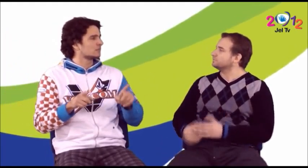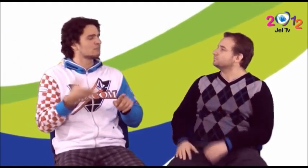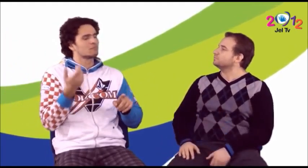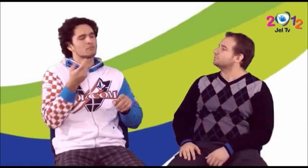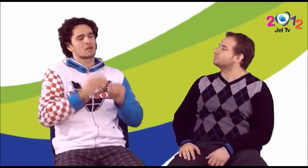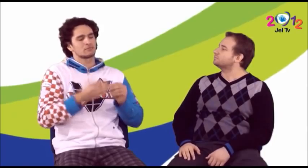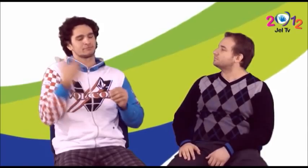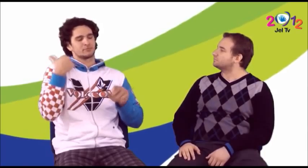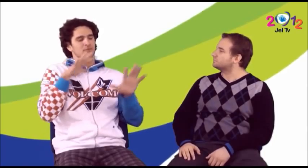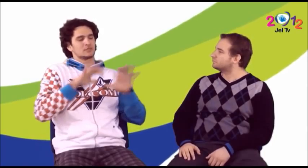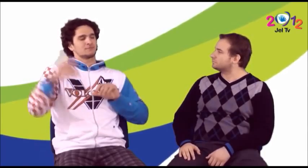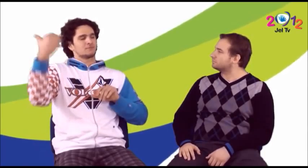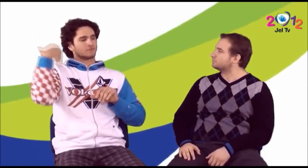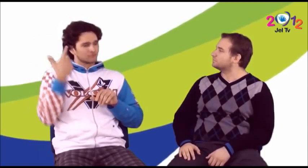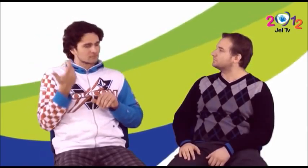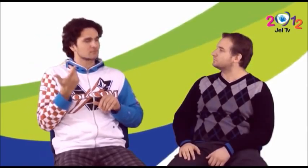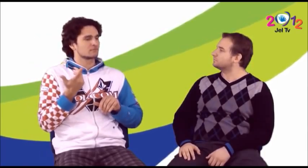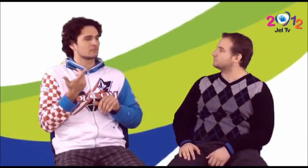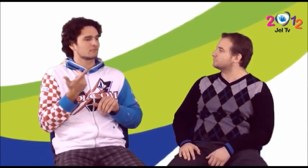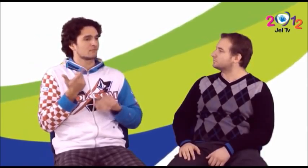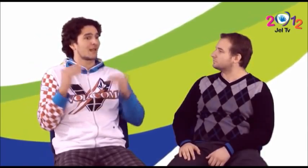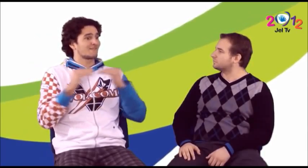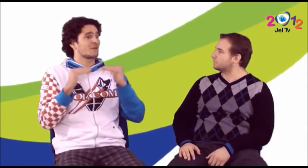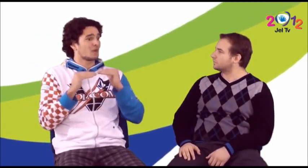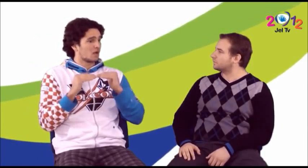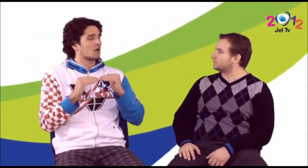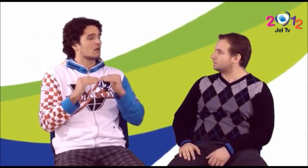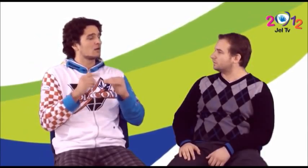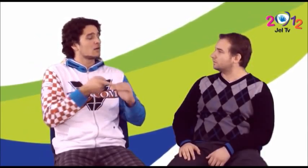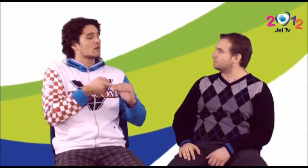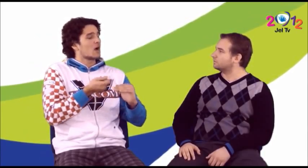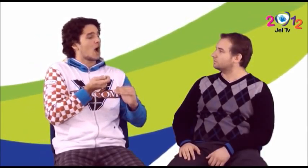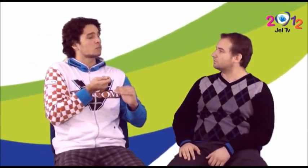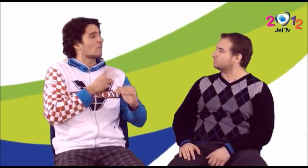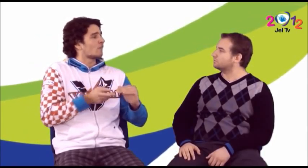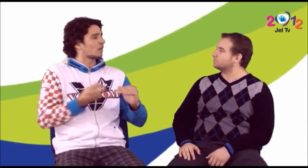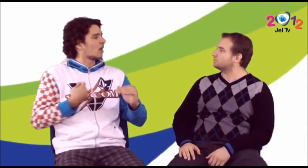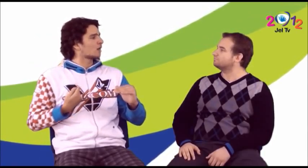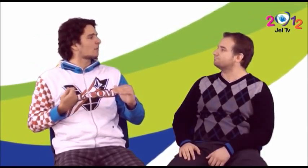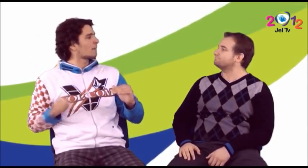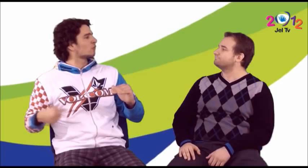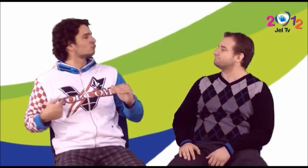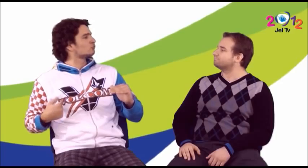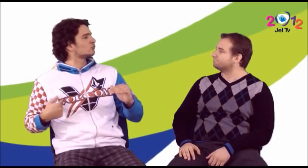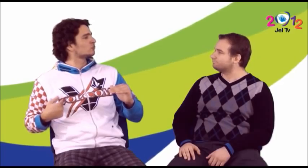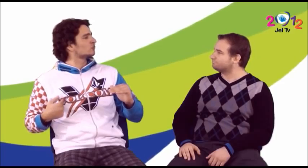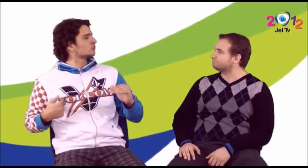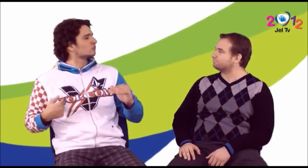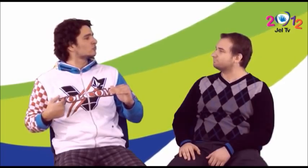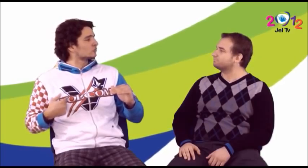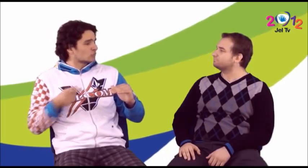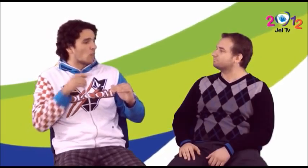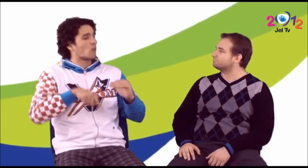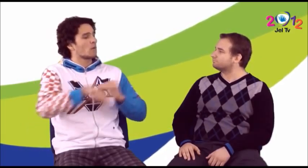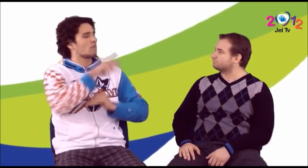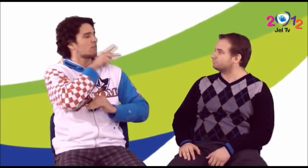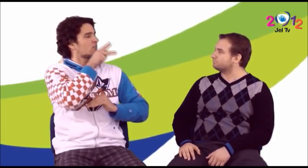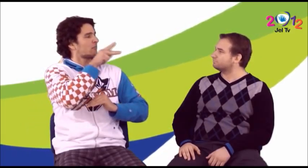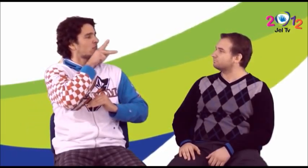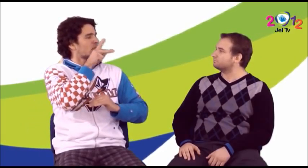Igen, 10 évvel ezelõtt még egyforma volt a tandíj, az amerikaiaknak adózniuk kellett. A külföldieknek pedig nem, ezért sokan panaszkodtak.